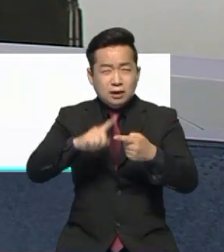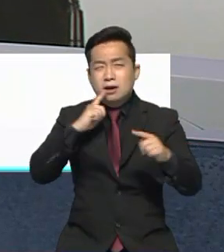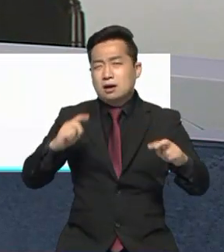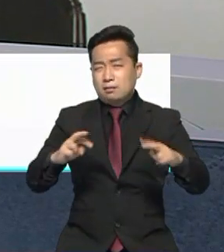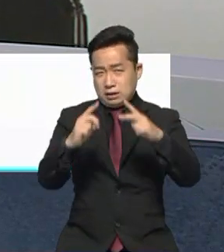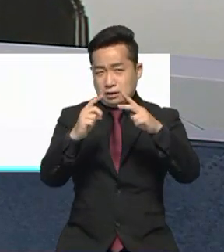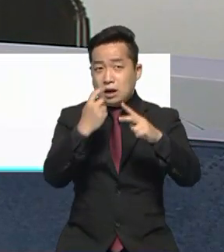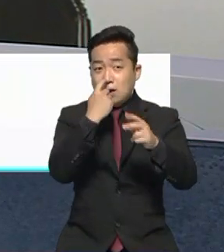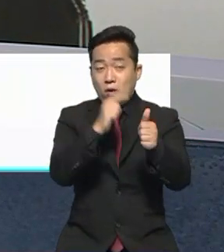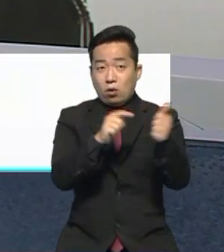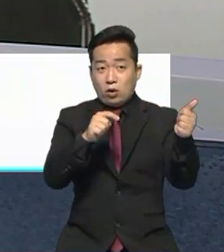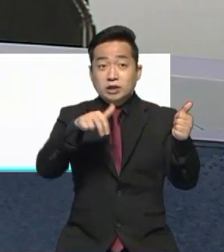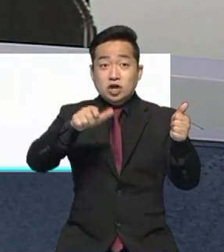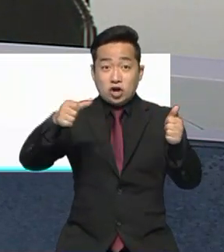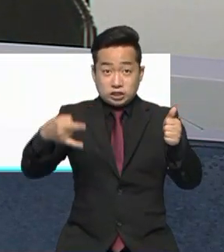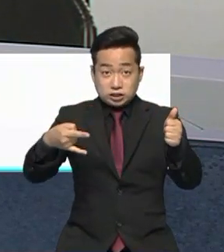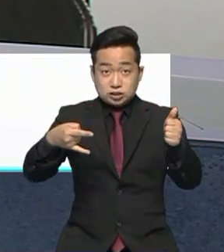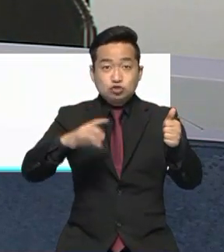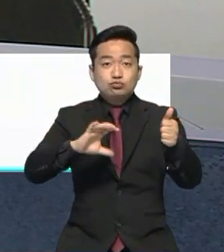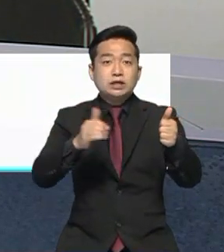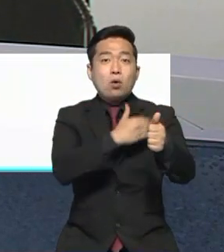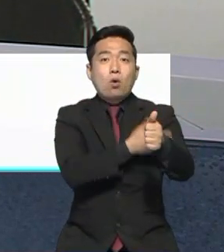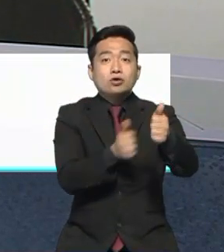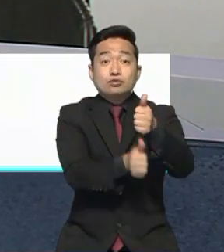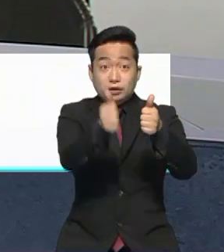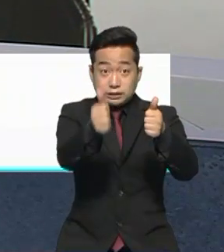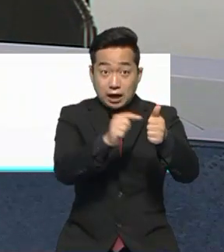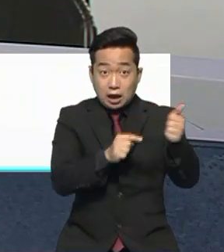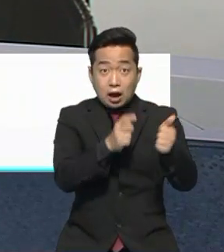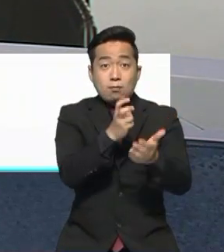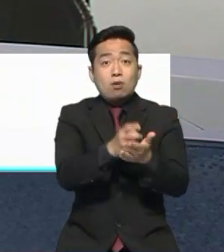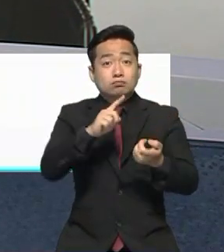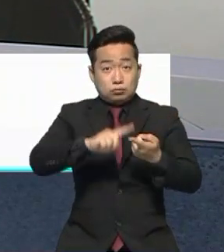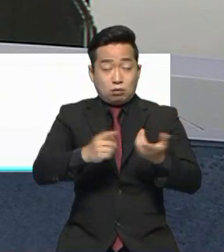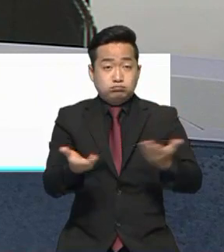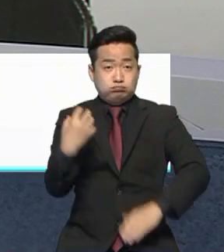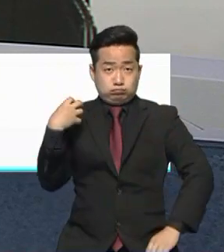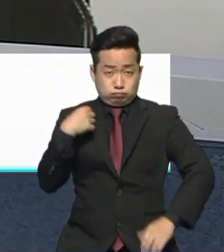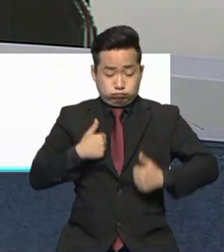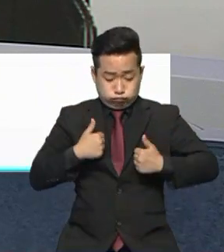당사자인 전현희 국민권익위원장은 법률이 정한 역할을 수행하겠다면서 사퇴할 뜻이